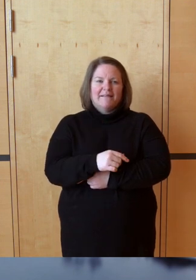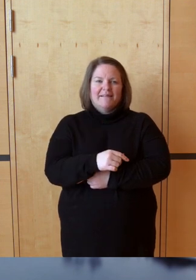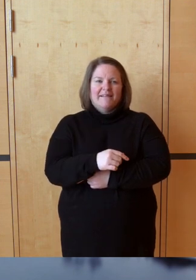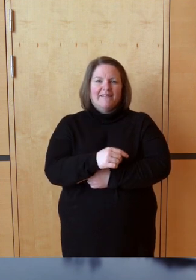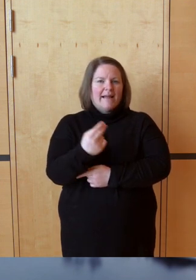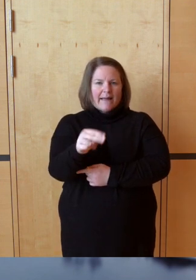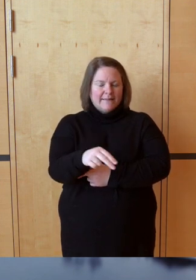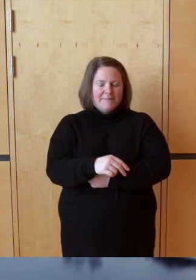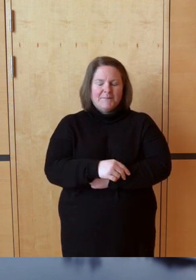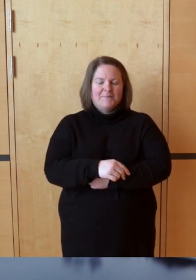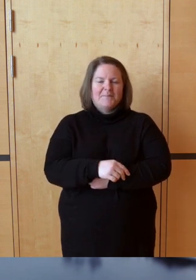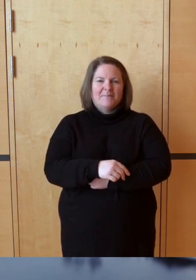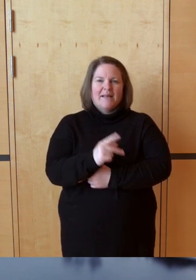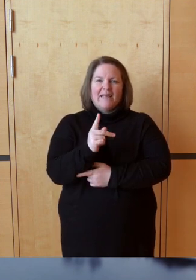Nej Kristina Sköndal